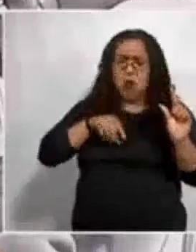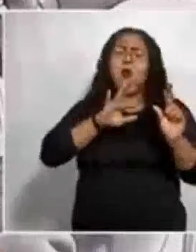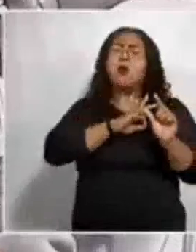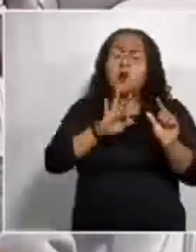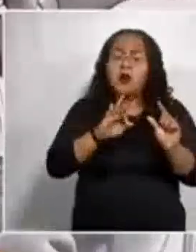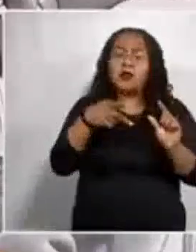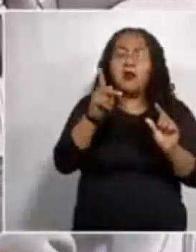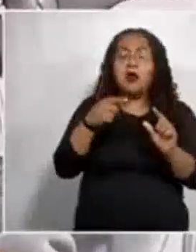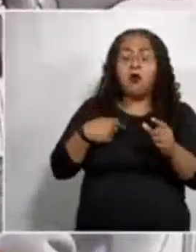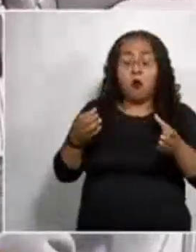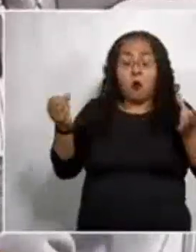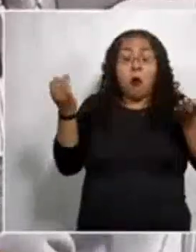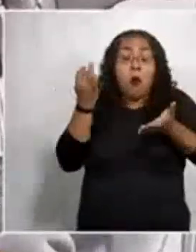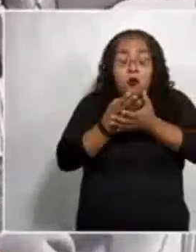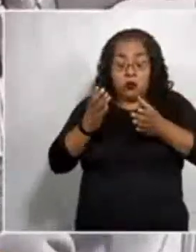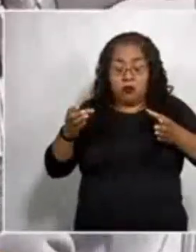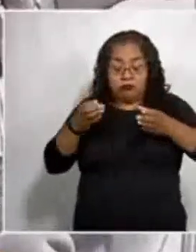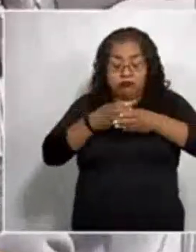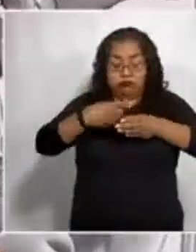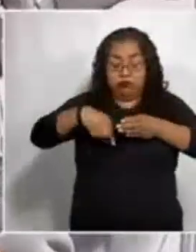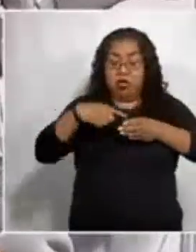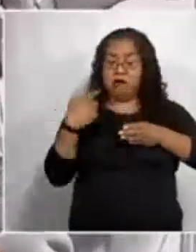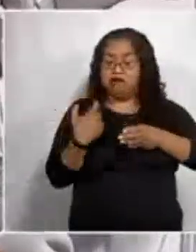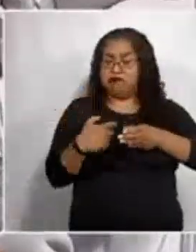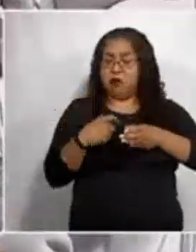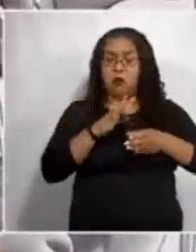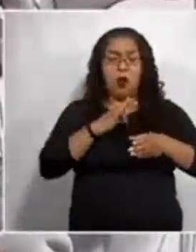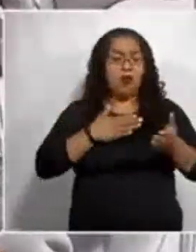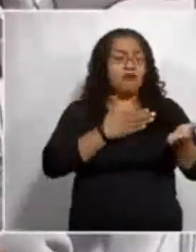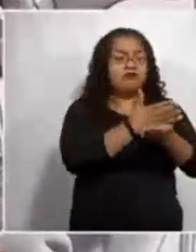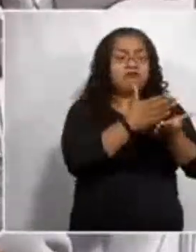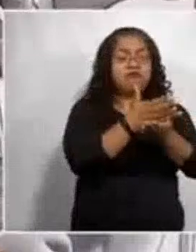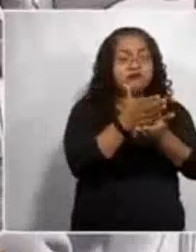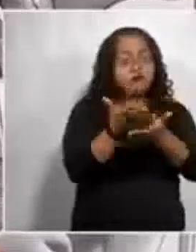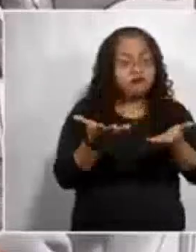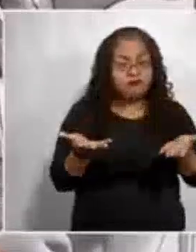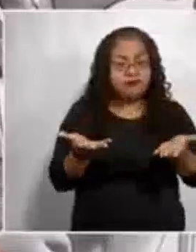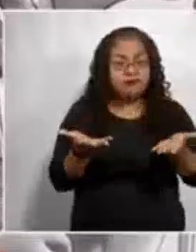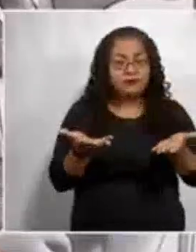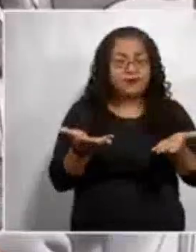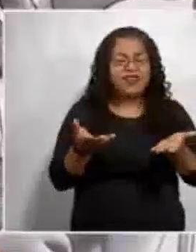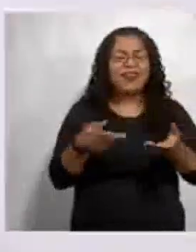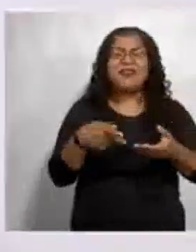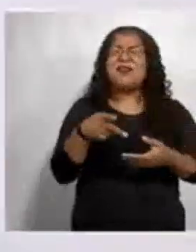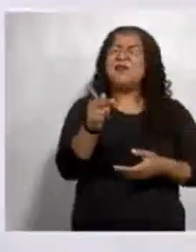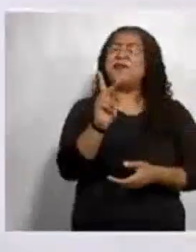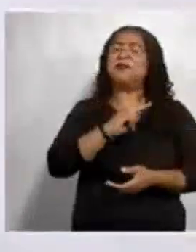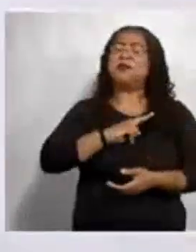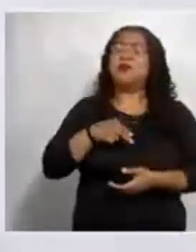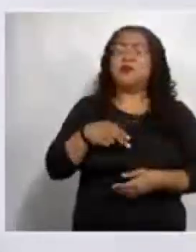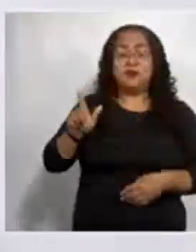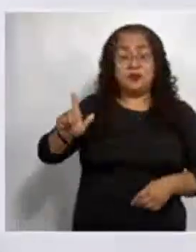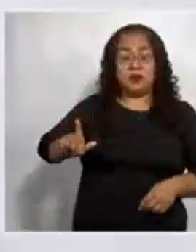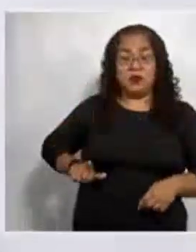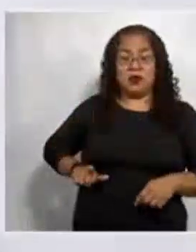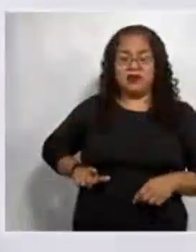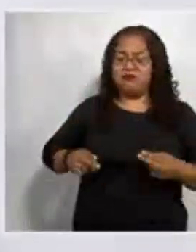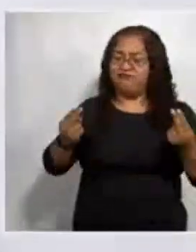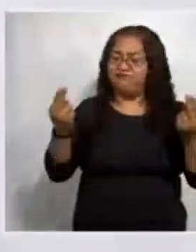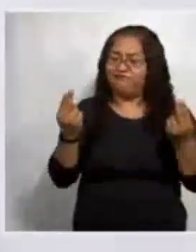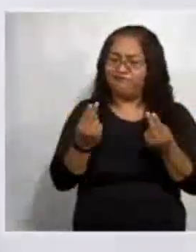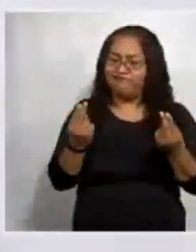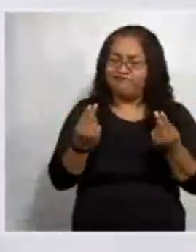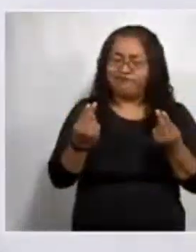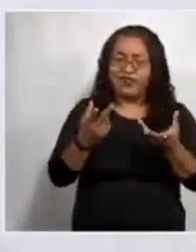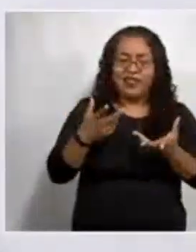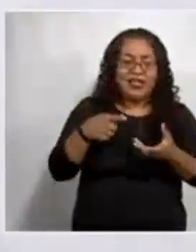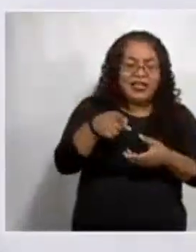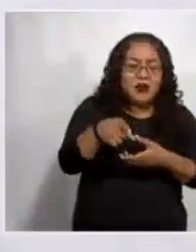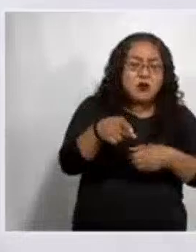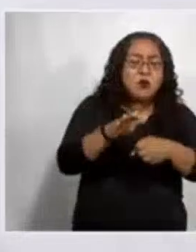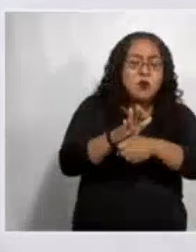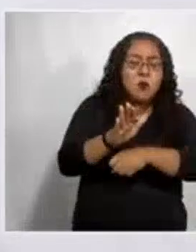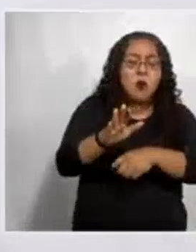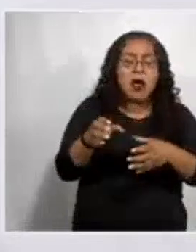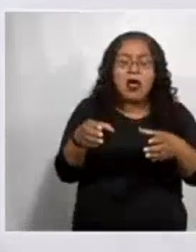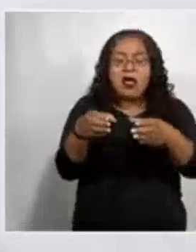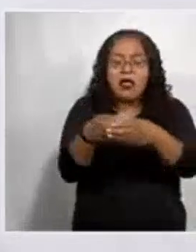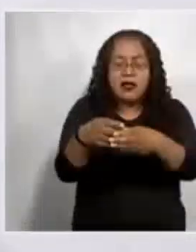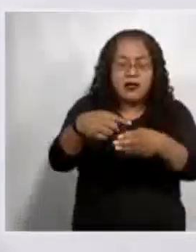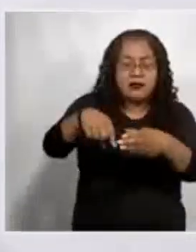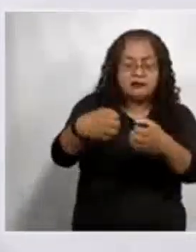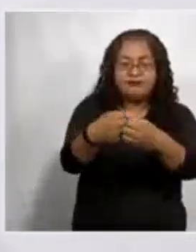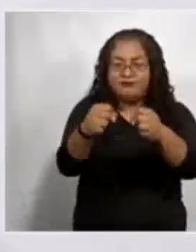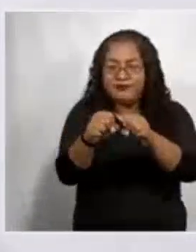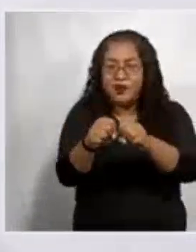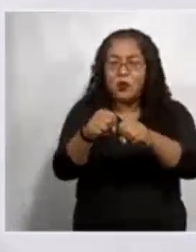pagarlo. Tenemos que rescatar y hacerlas las mejores las instituciones públicas,